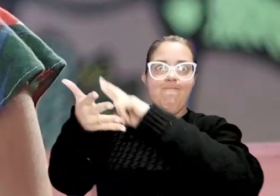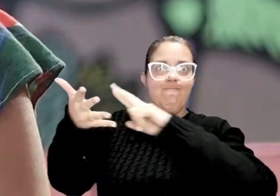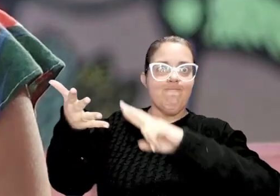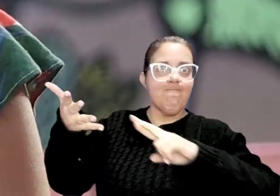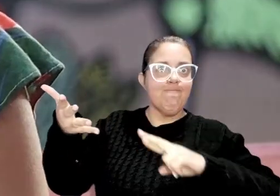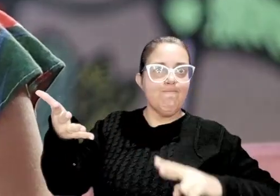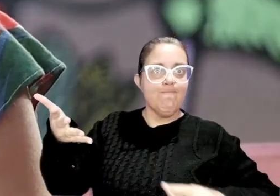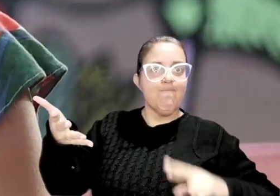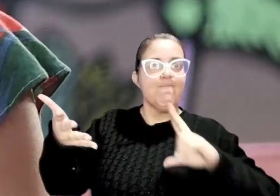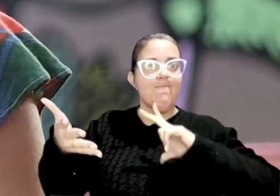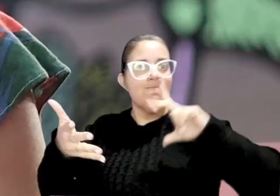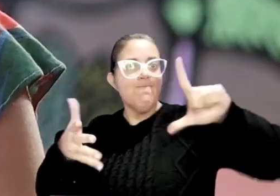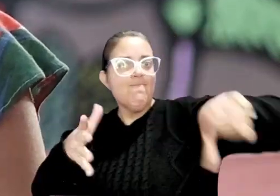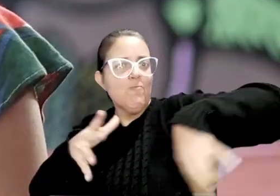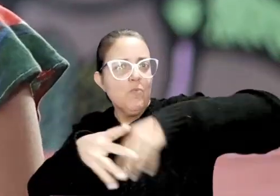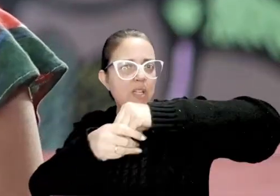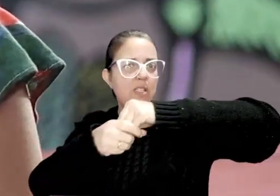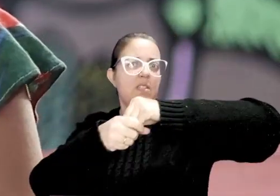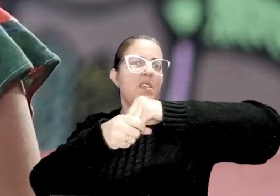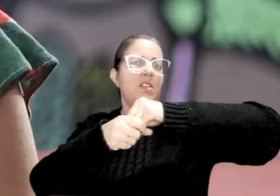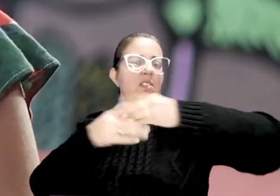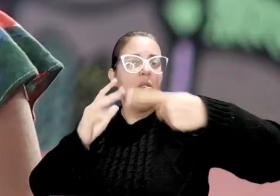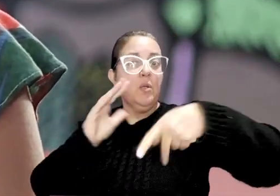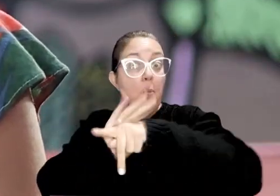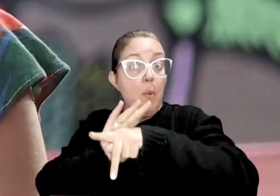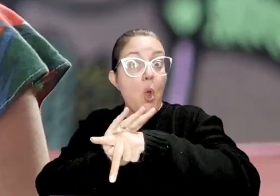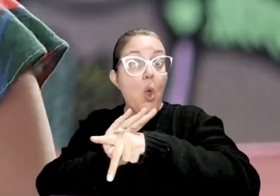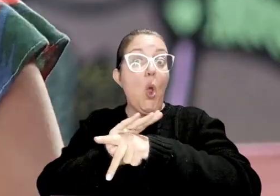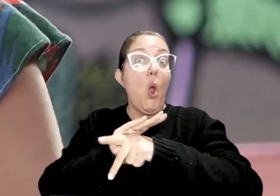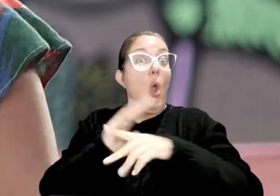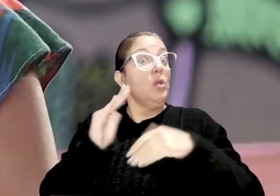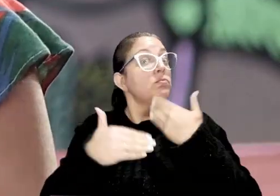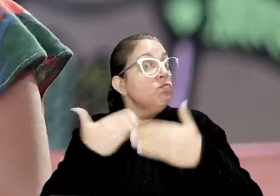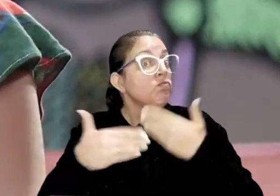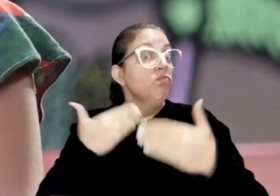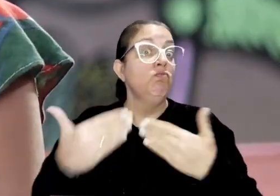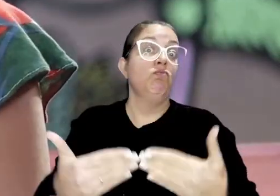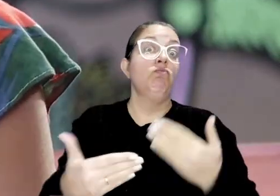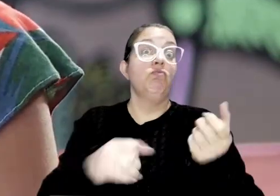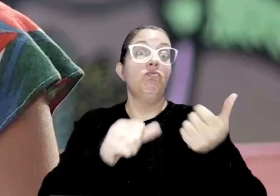desses né desses procedimentos de de avaliação de impacto ambiental a gente vê que esse olhar rac